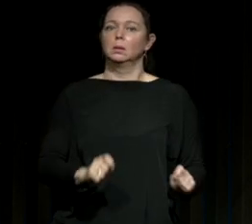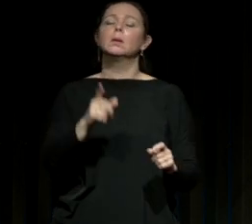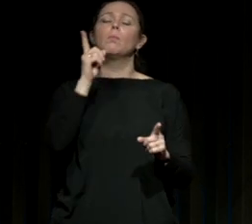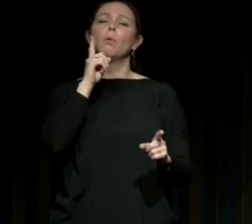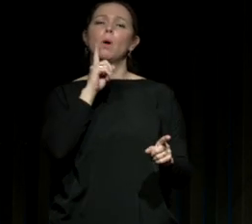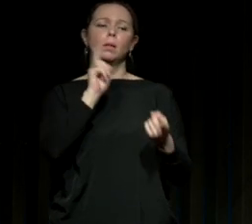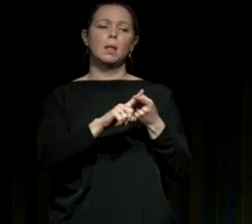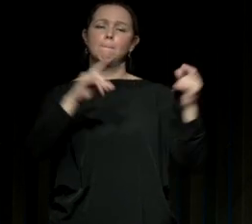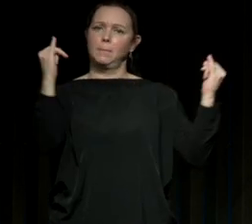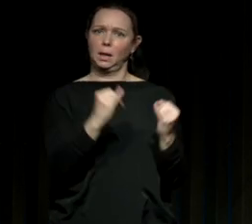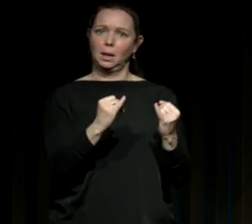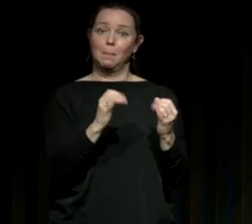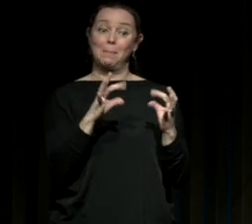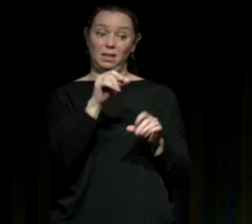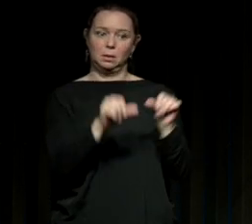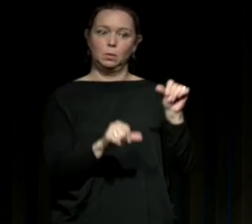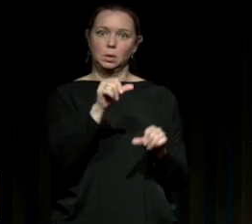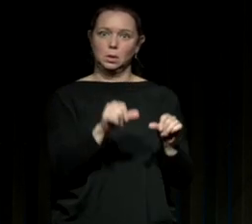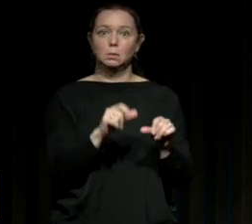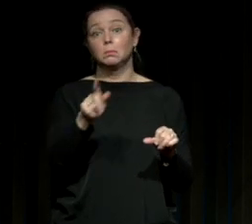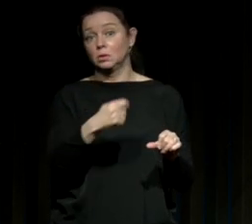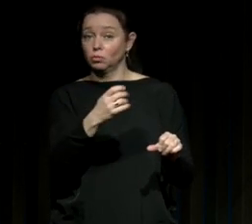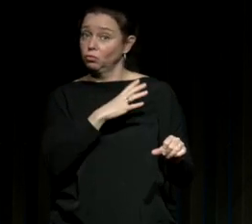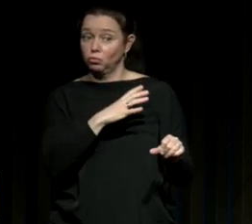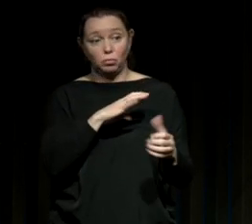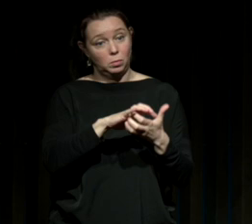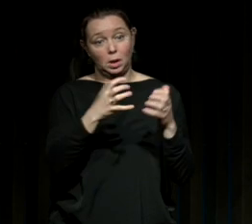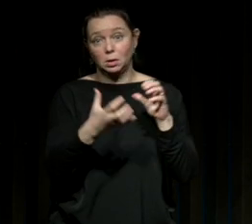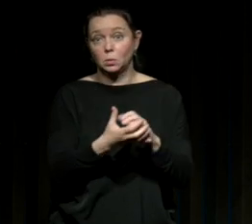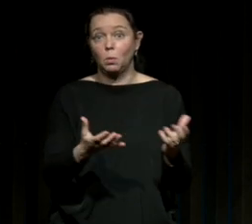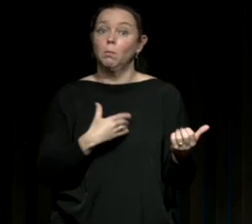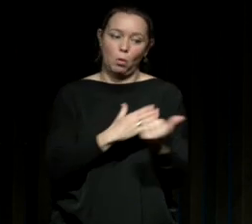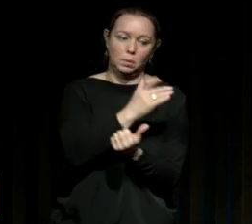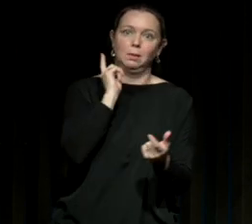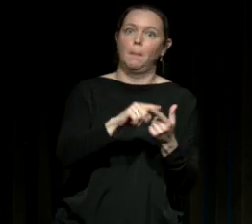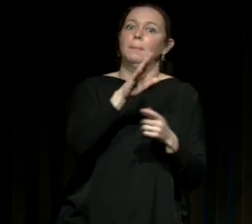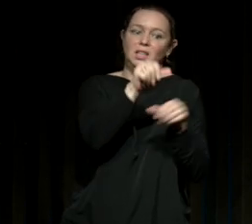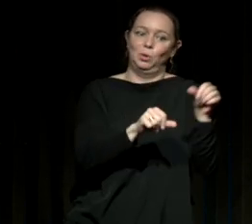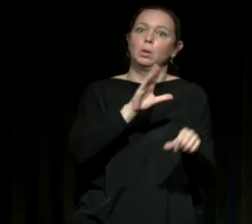elle a bien sûr certaines complications bien sûr des complications chirurgicales et puis quand on